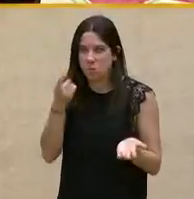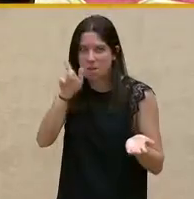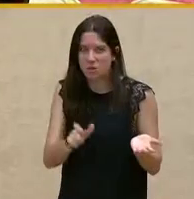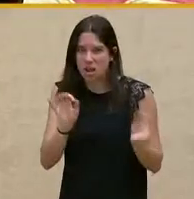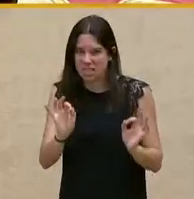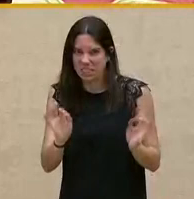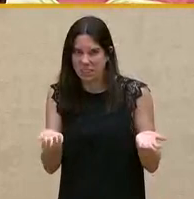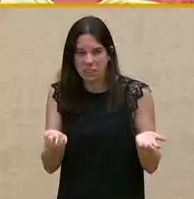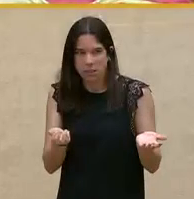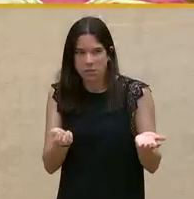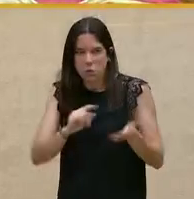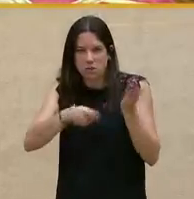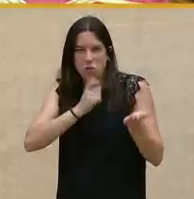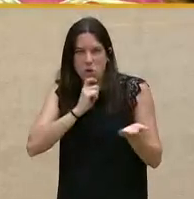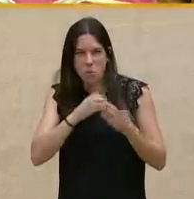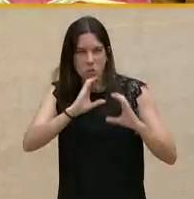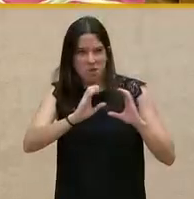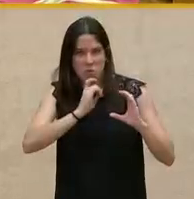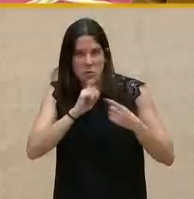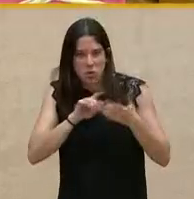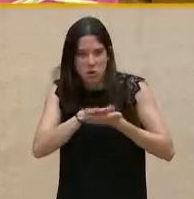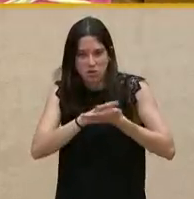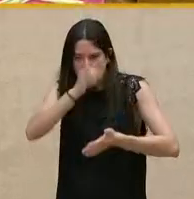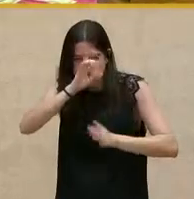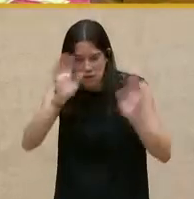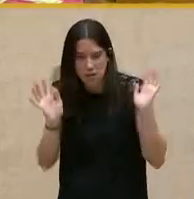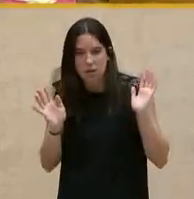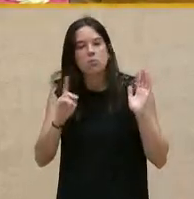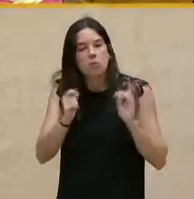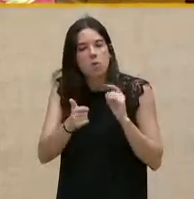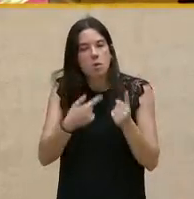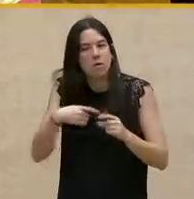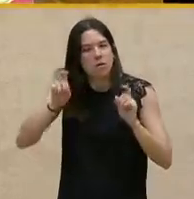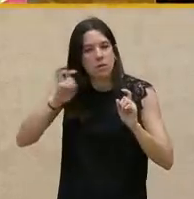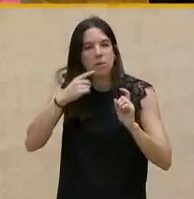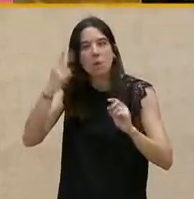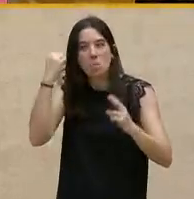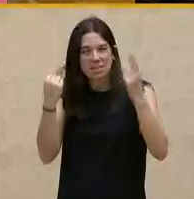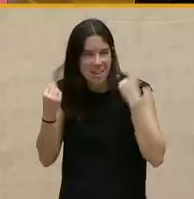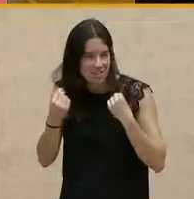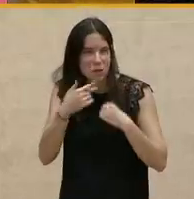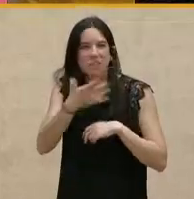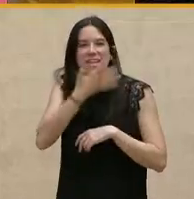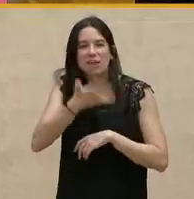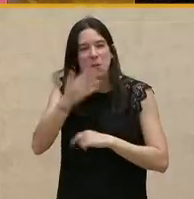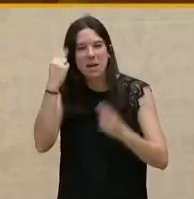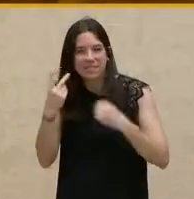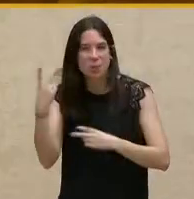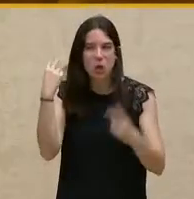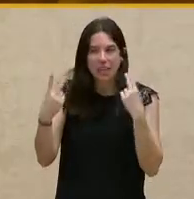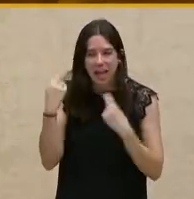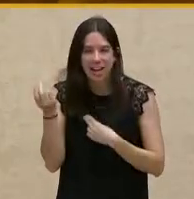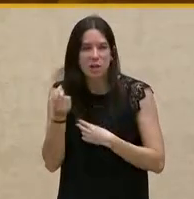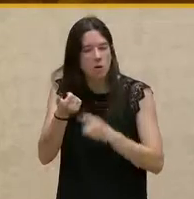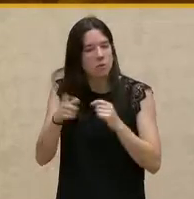me comunicaré, lengua de signos, pero le enseñé el signo de las mechas, el cortar. Y de ahí vio que